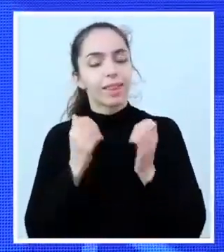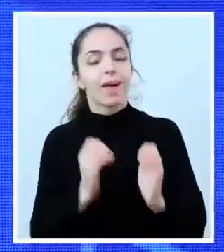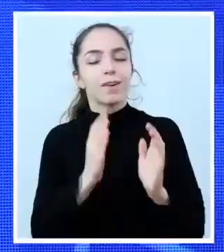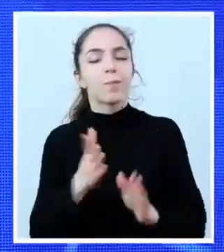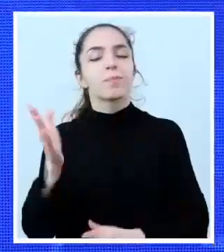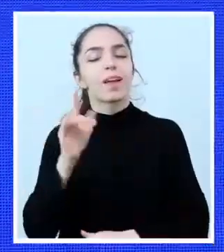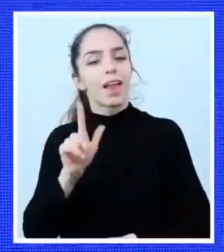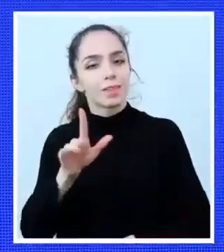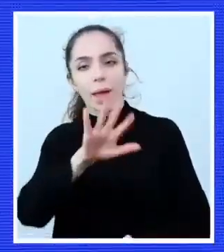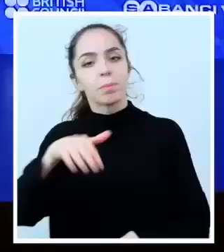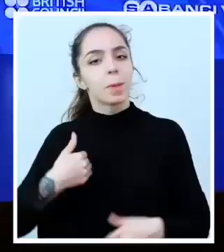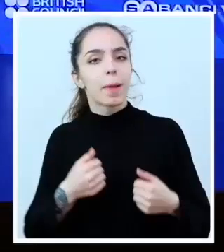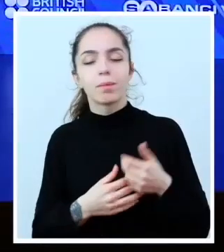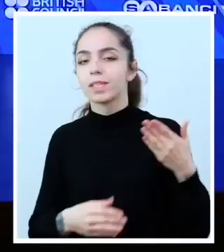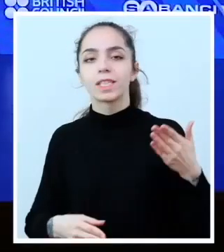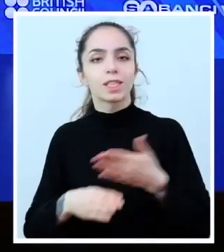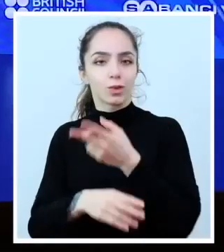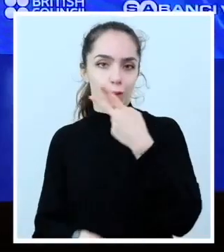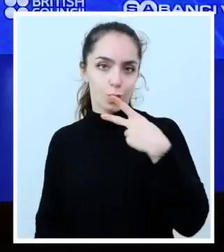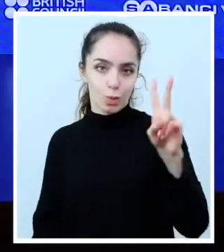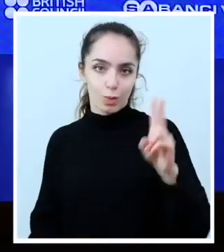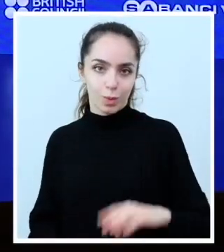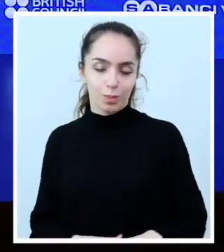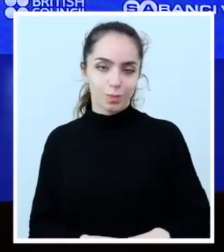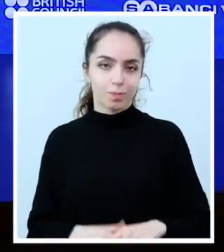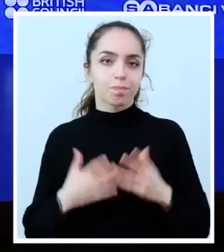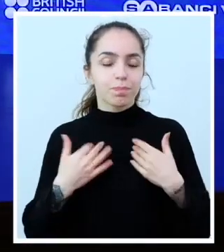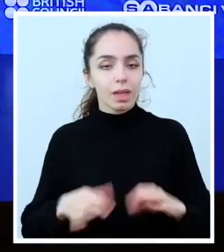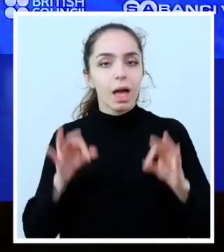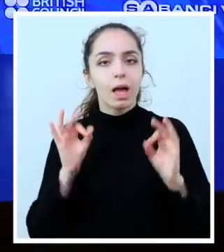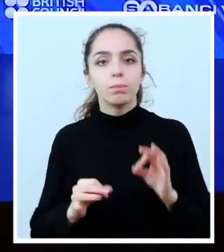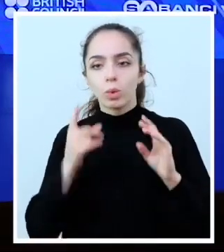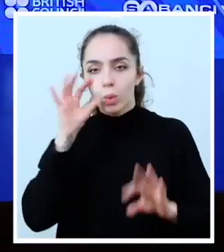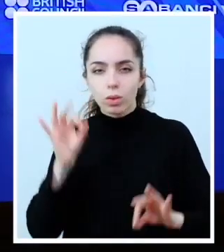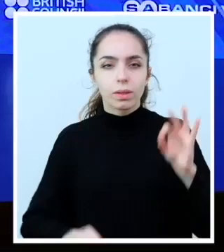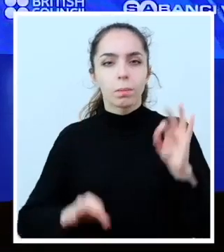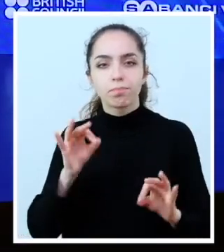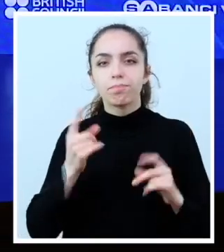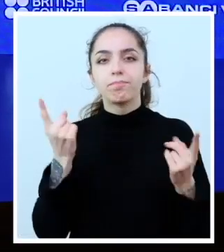Hâlâ da ihtiyaçları var. Hepimiz gidebiliriz. Sonra dediğim gibi, böyle sürekli gözlem yaparak,